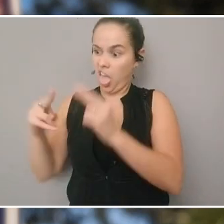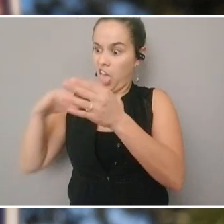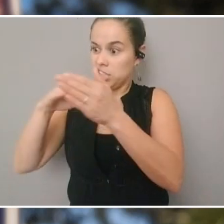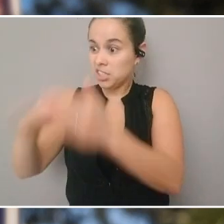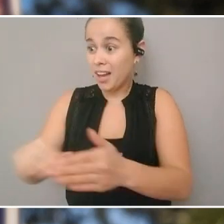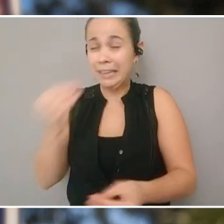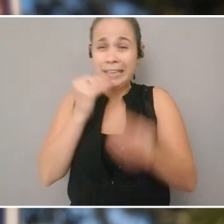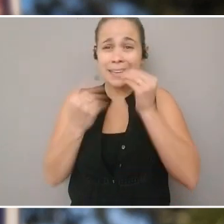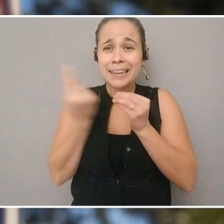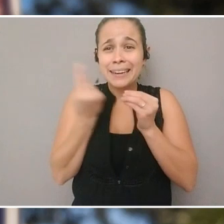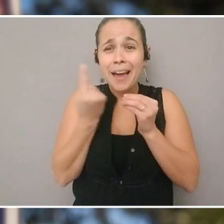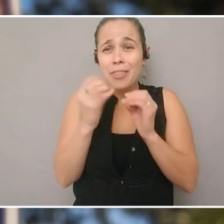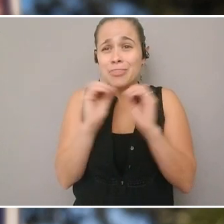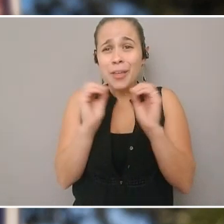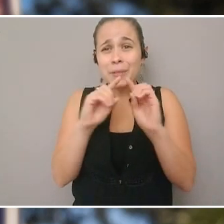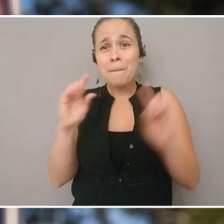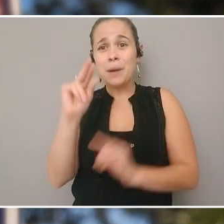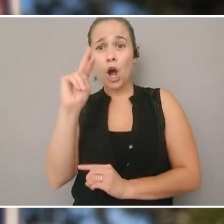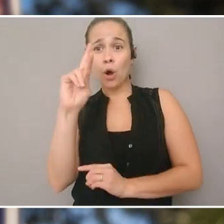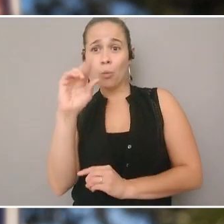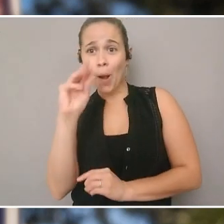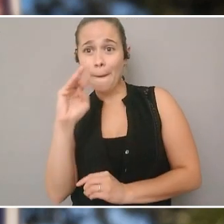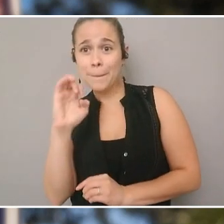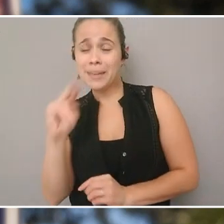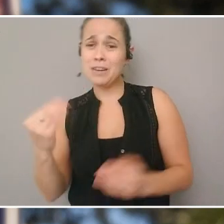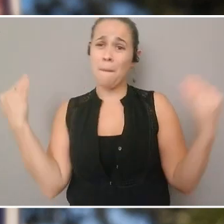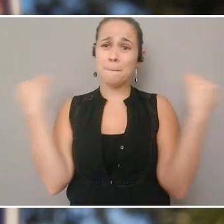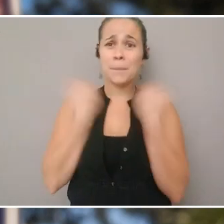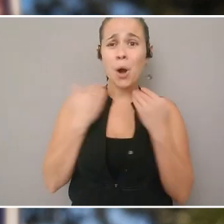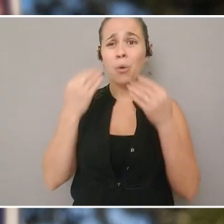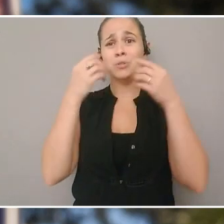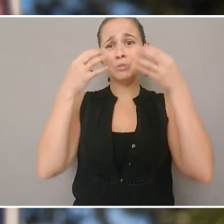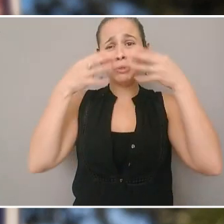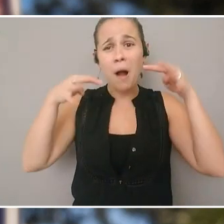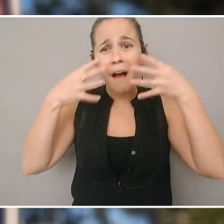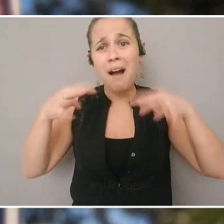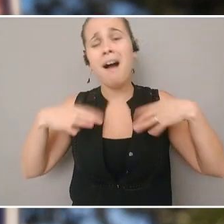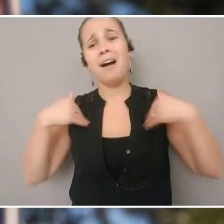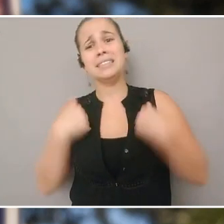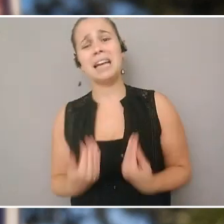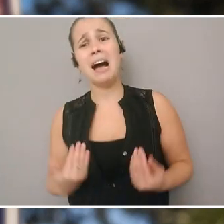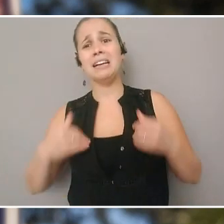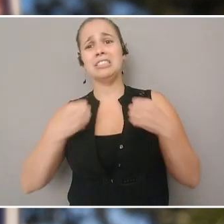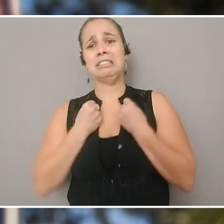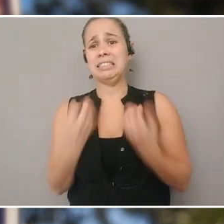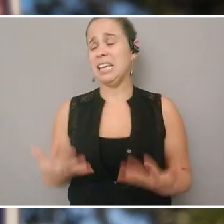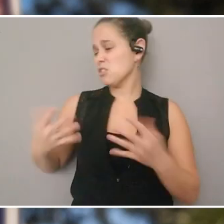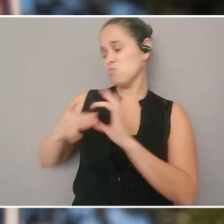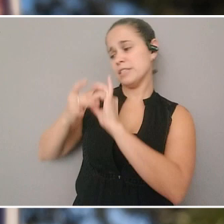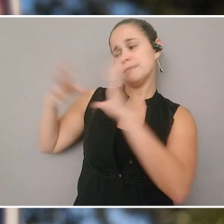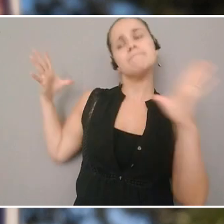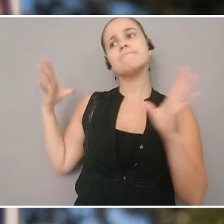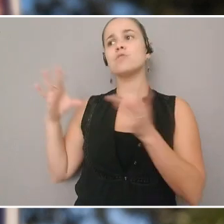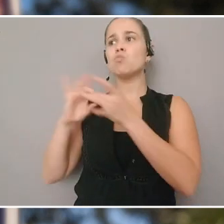dieta de fideos, quebrado, llore, cansados, enfermedades,